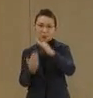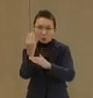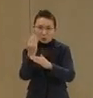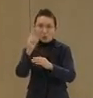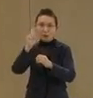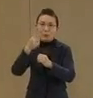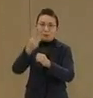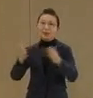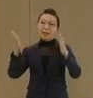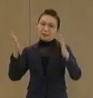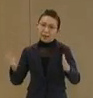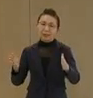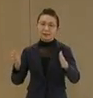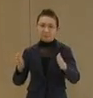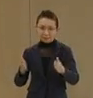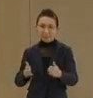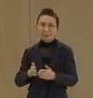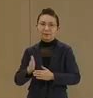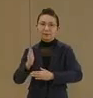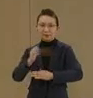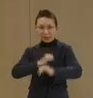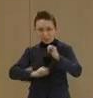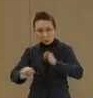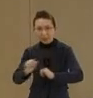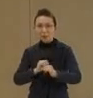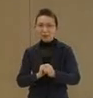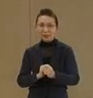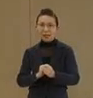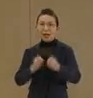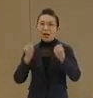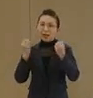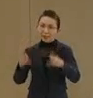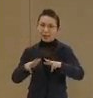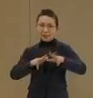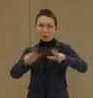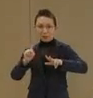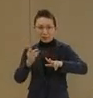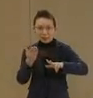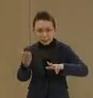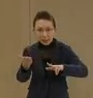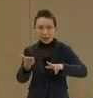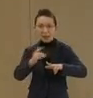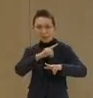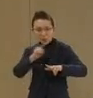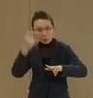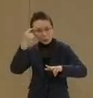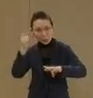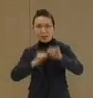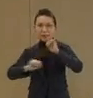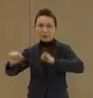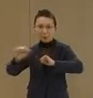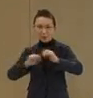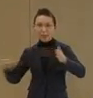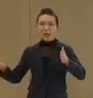新しい政治への希望を語り その実現の道筋を 示してまいりました